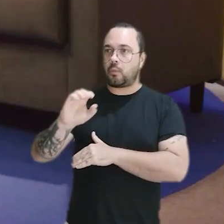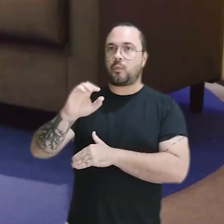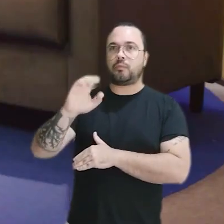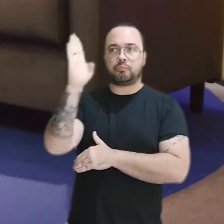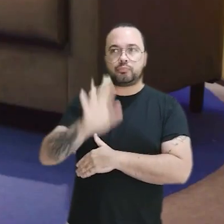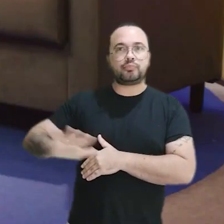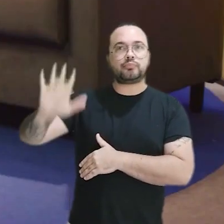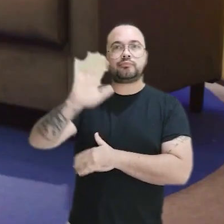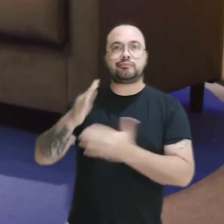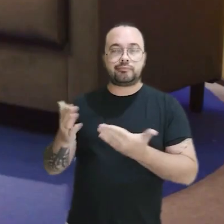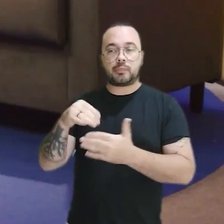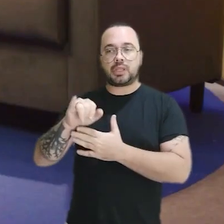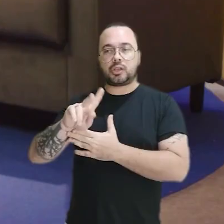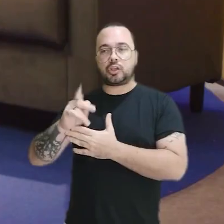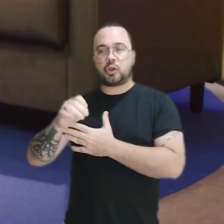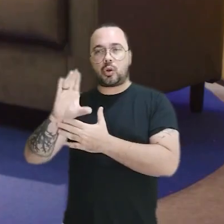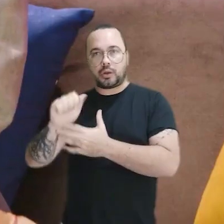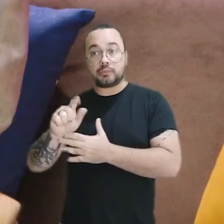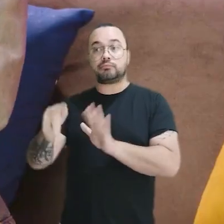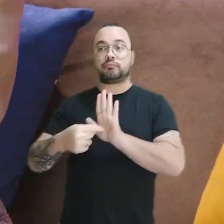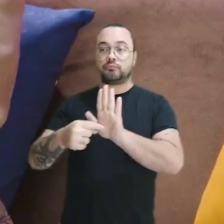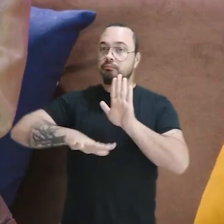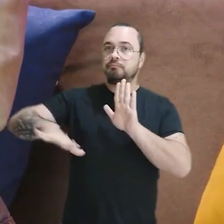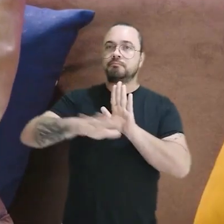Eu acho que o Minhoca mostrou que você não precisa de muita